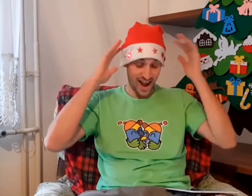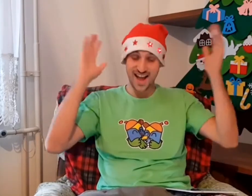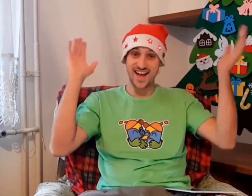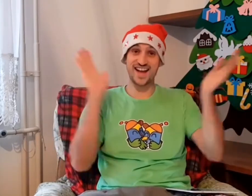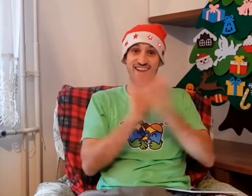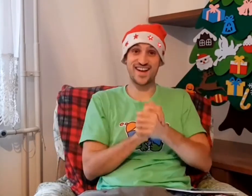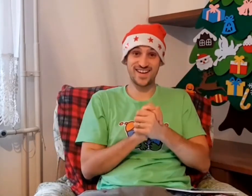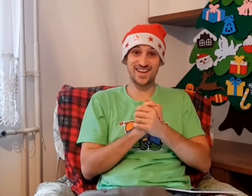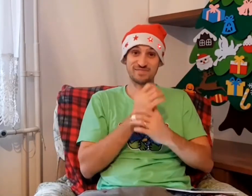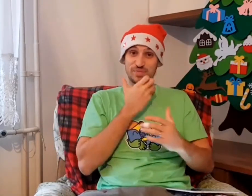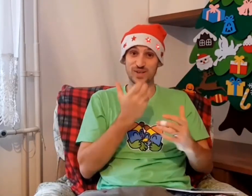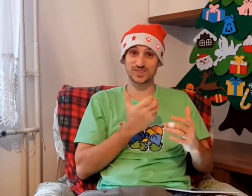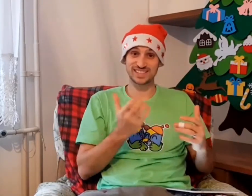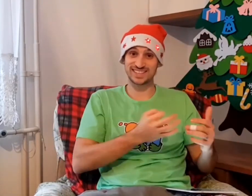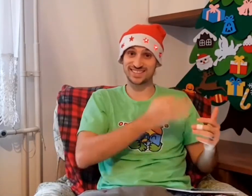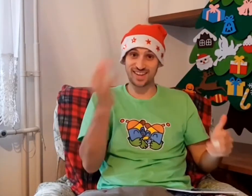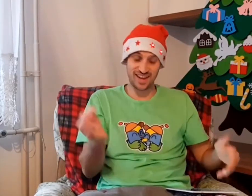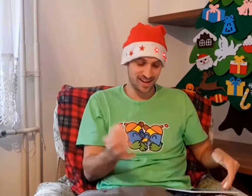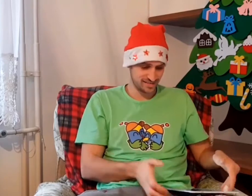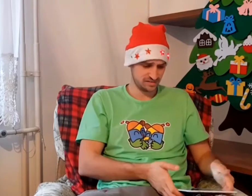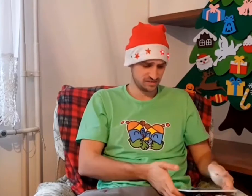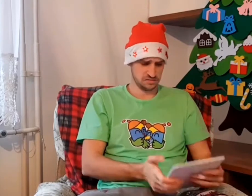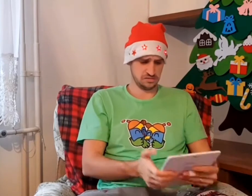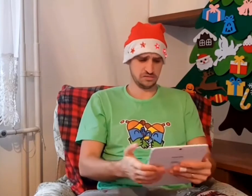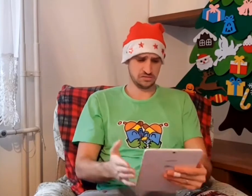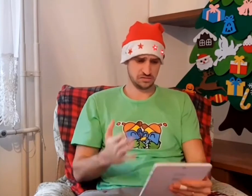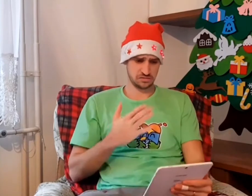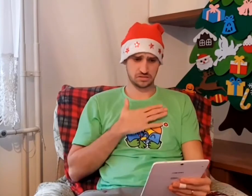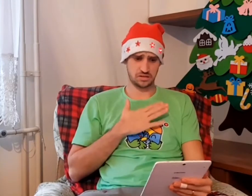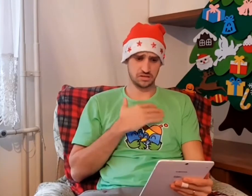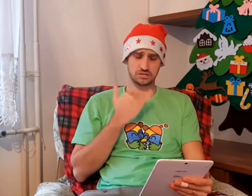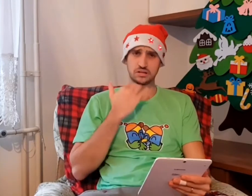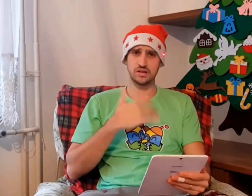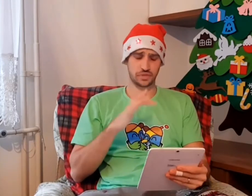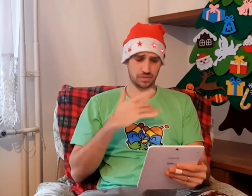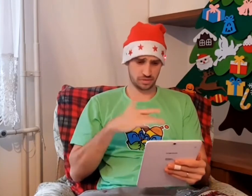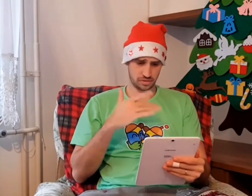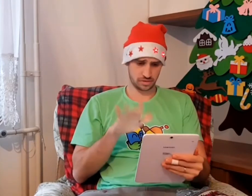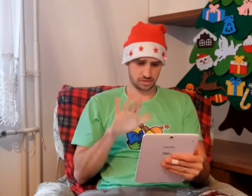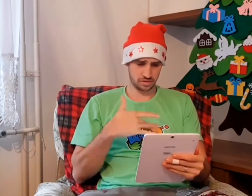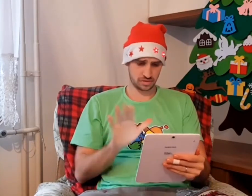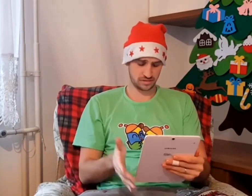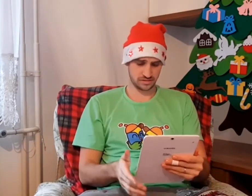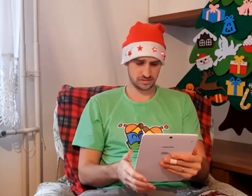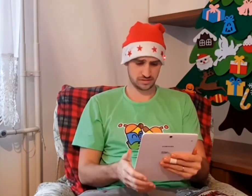Aaa, božični dan! Zakaj sem na mobitelu?